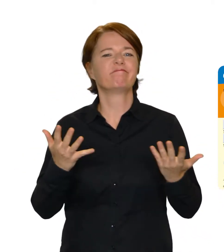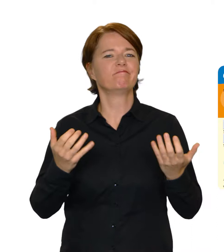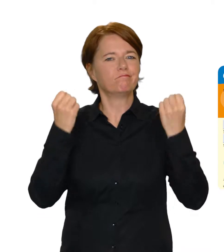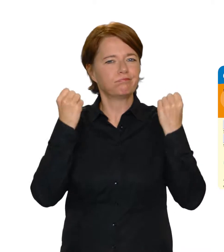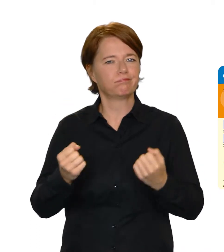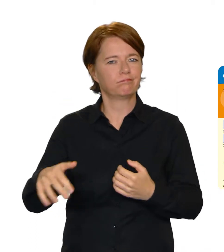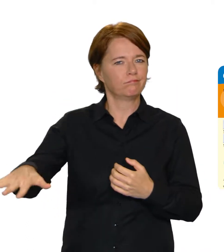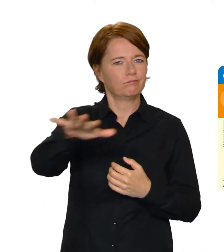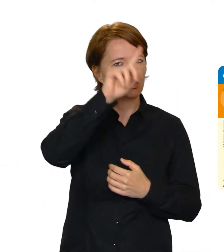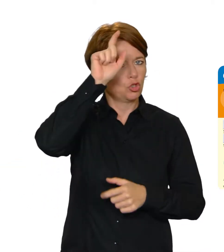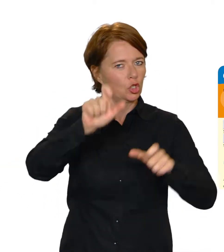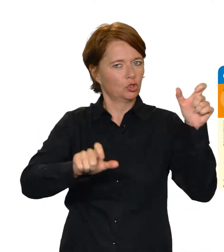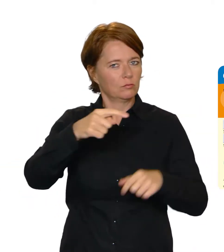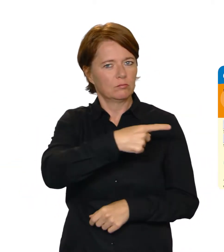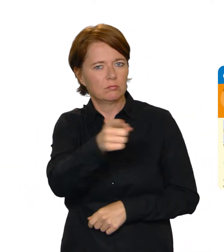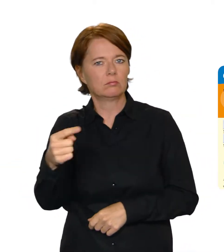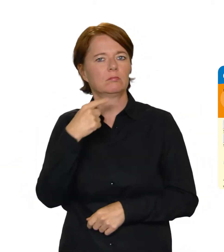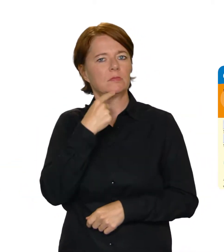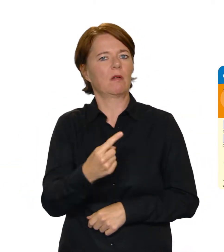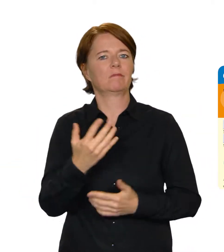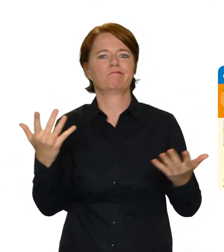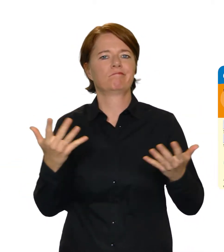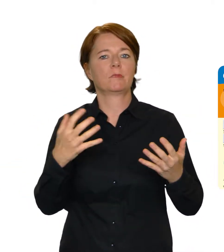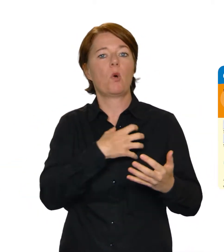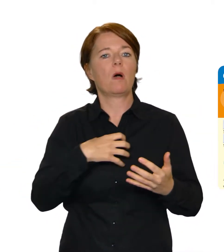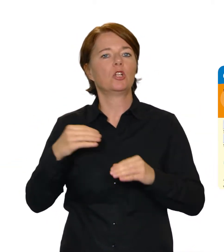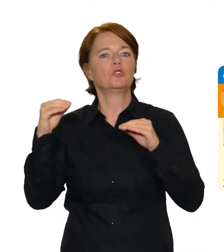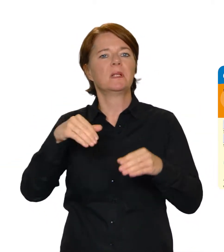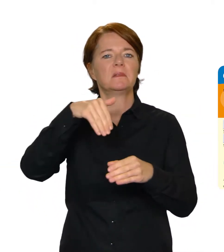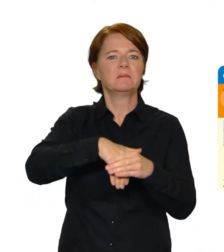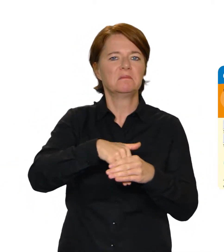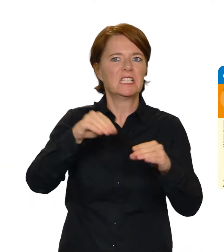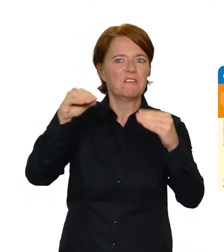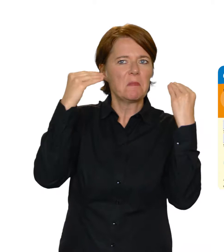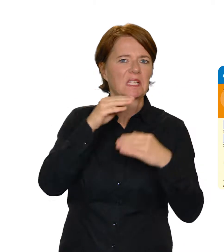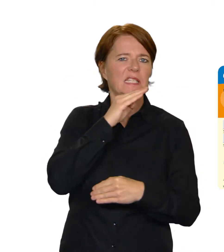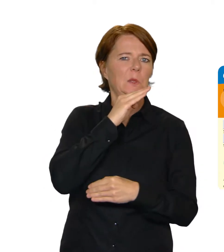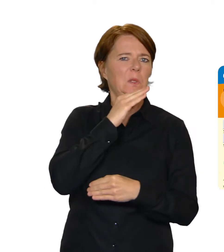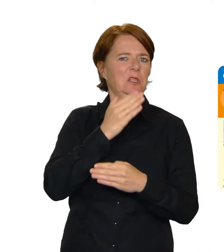Viele Deutsche sagen, dass Sie nicht gut über Organspende